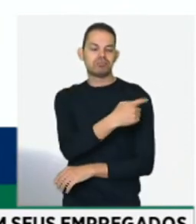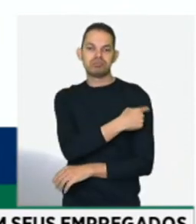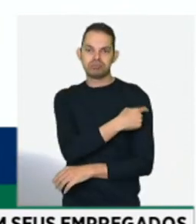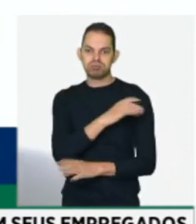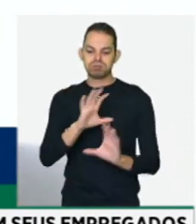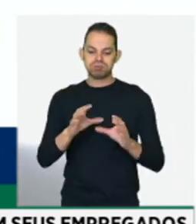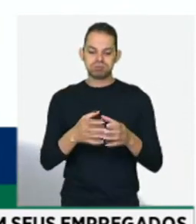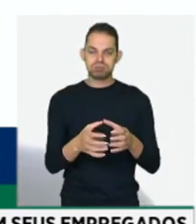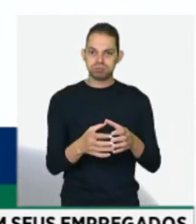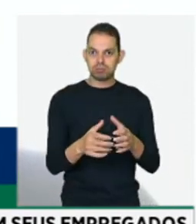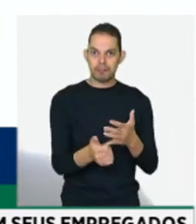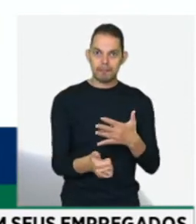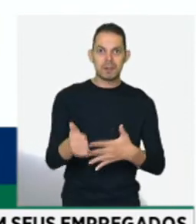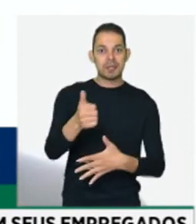TÊM MAIS RISCOS DIANTE DESSA GRAVE PANDEMIA SEJAM OS